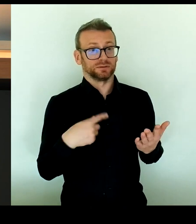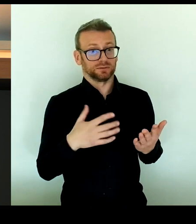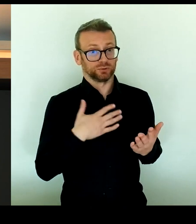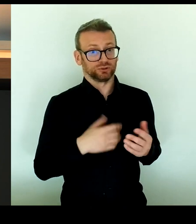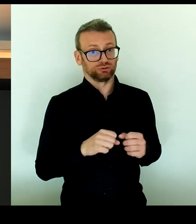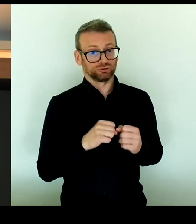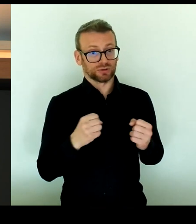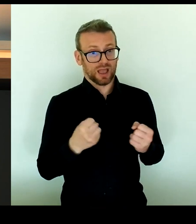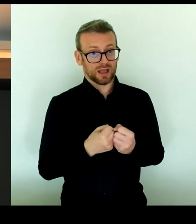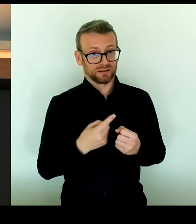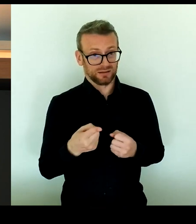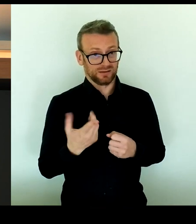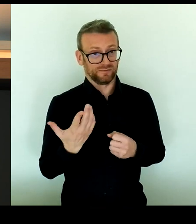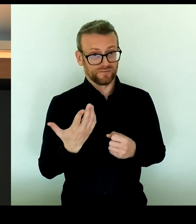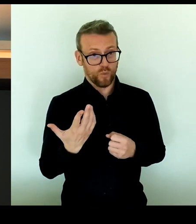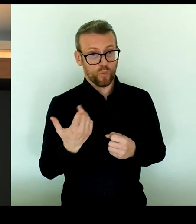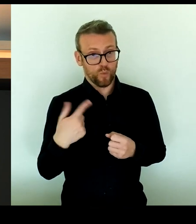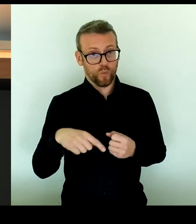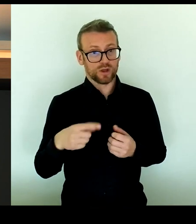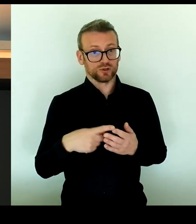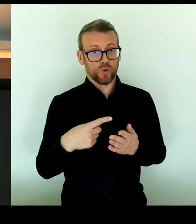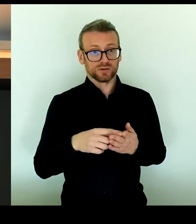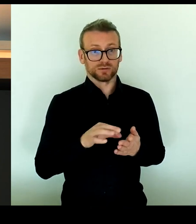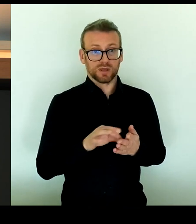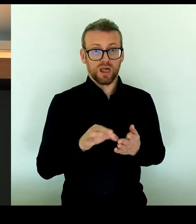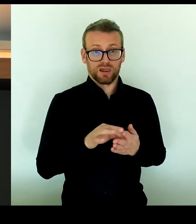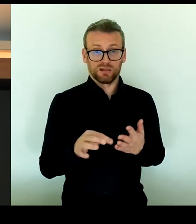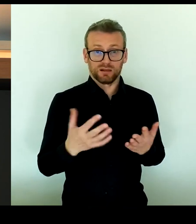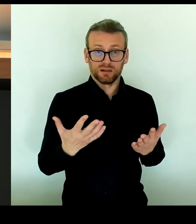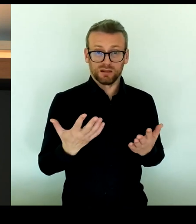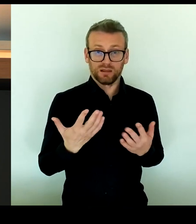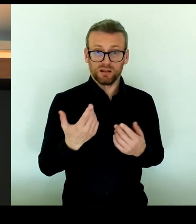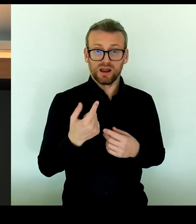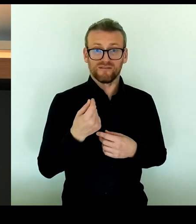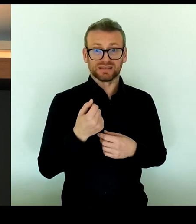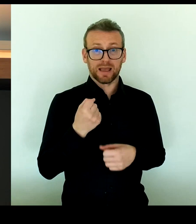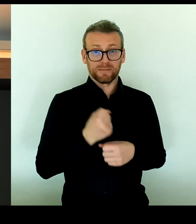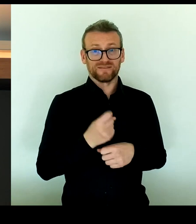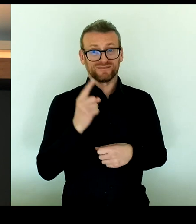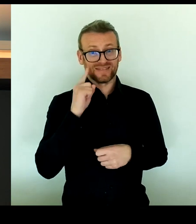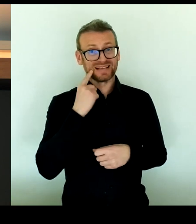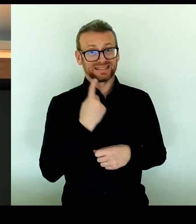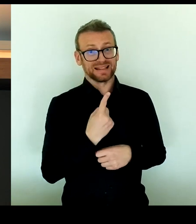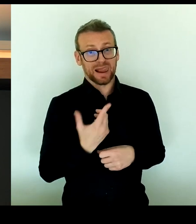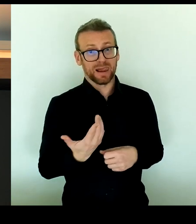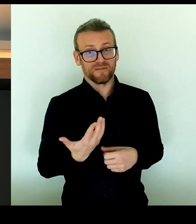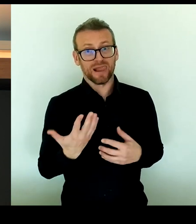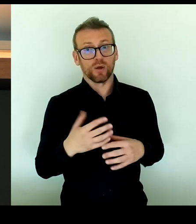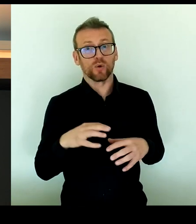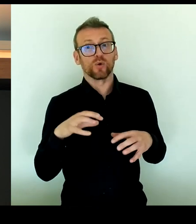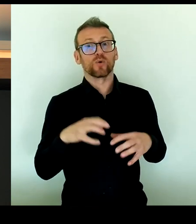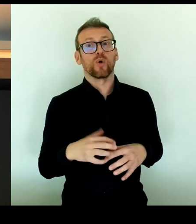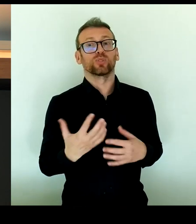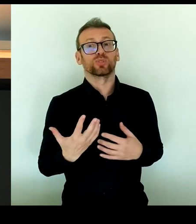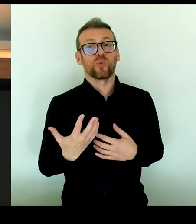jeder Webseite Cookie-Banner bestätigen, das auch oftmals für nur belanglose Daten, die erhoben werden. (Rednerwechsel) Wenn sie bitte